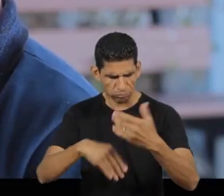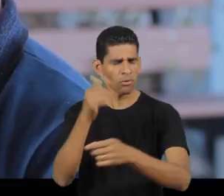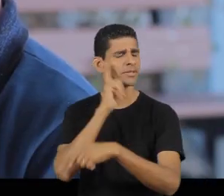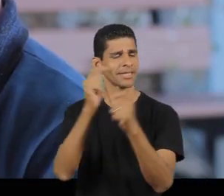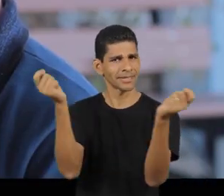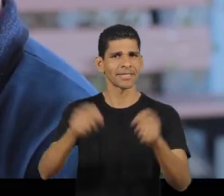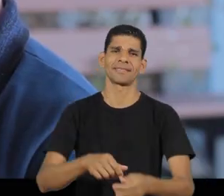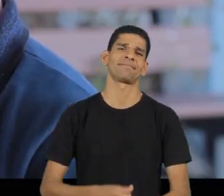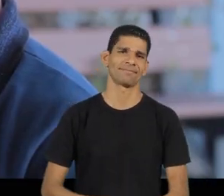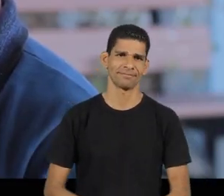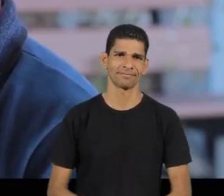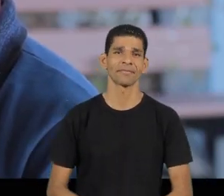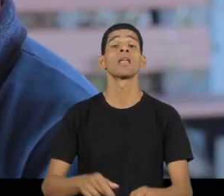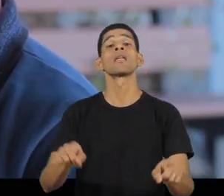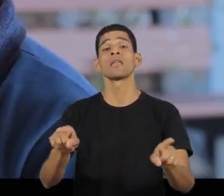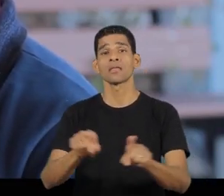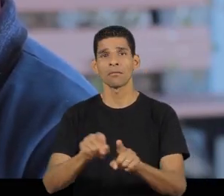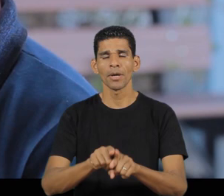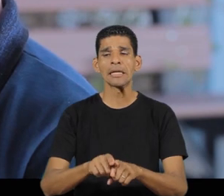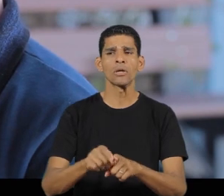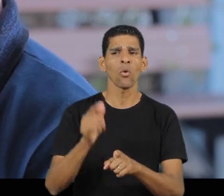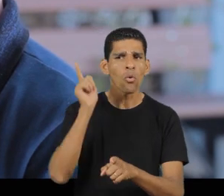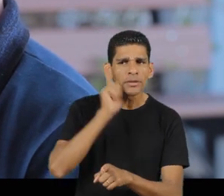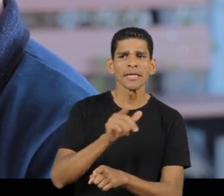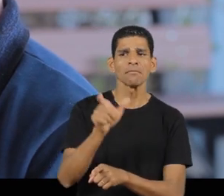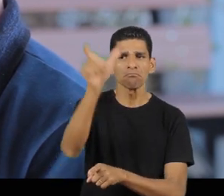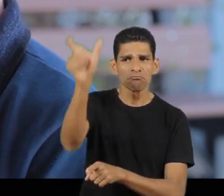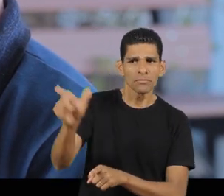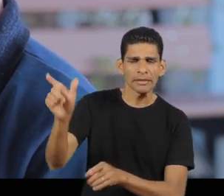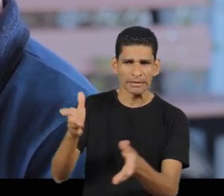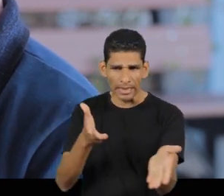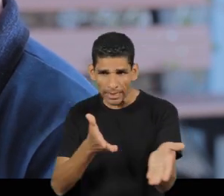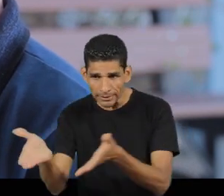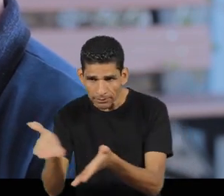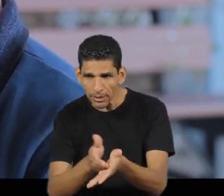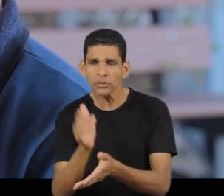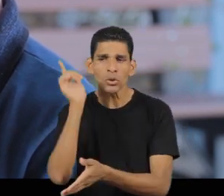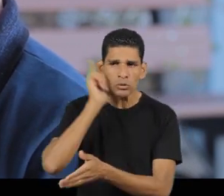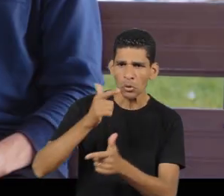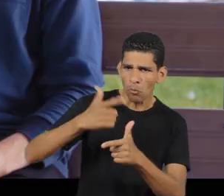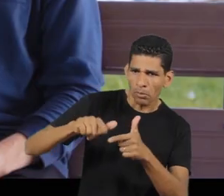pessoas com deficiência, e do que é possível fazer para que as limitações